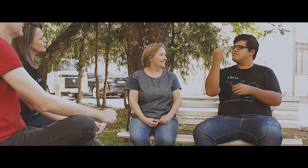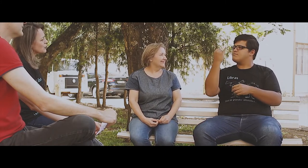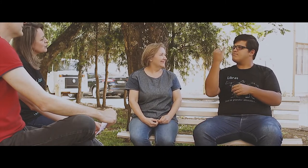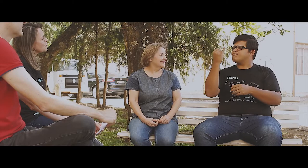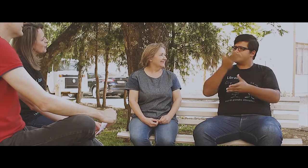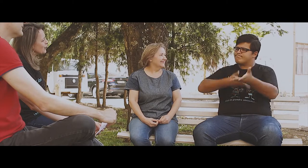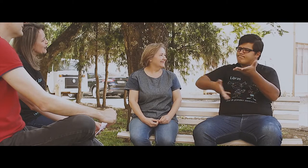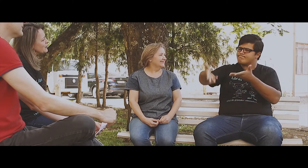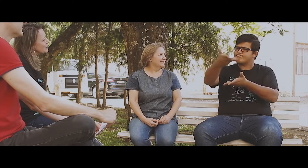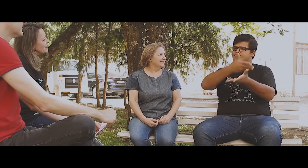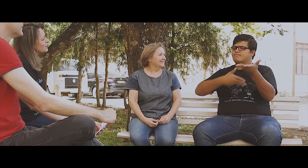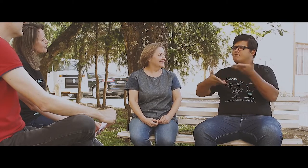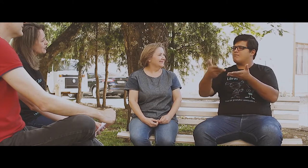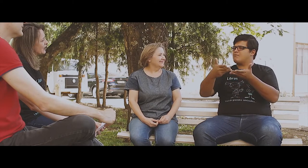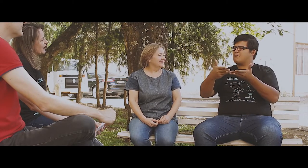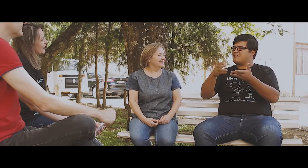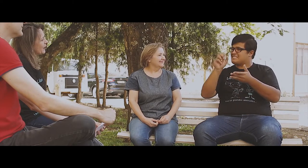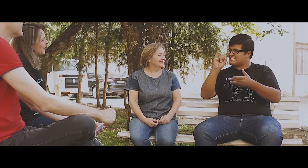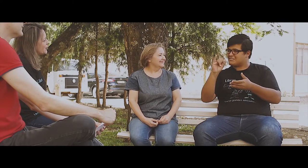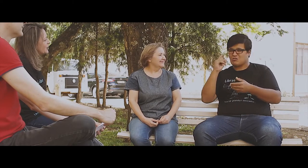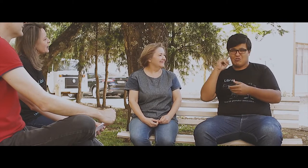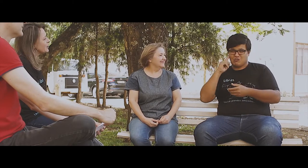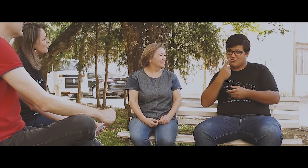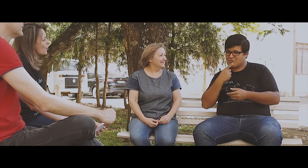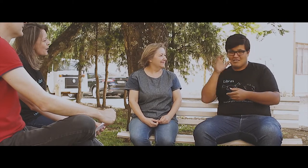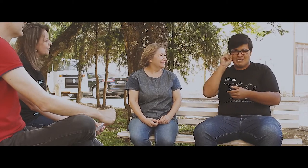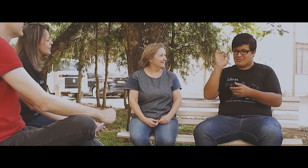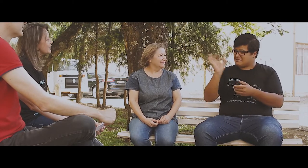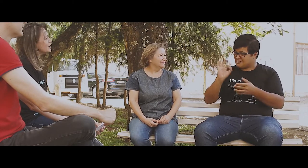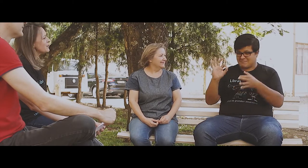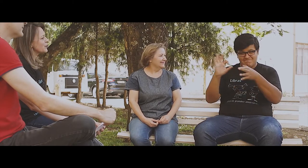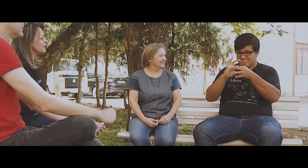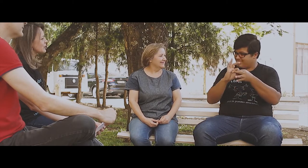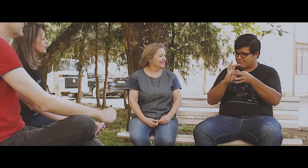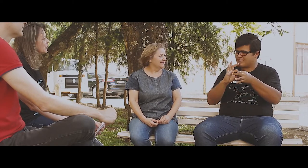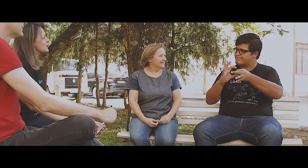os surdos e ouvintes unidos partilhando, compartilhando informações,